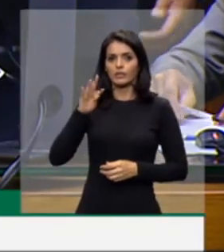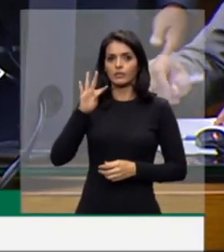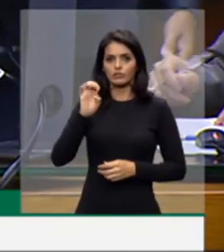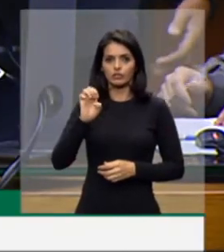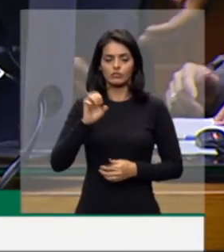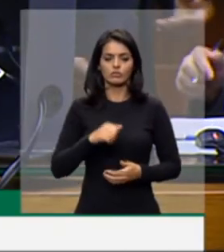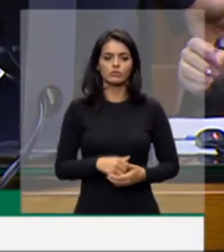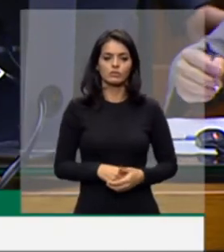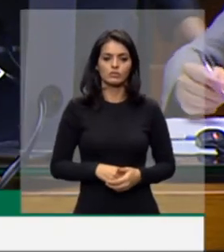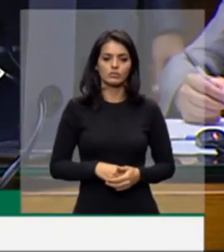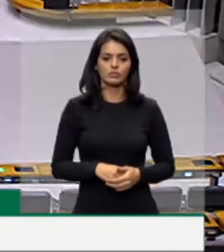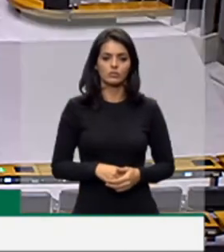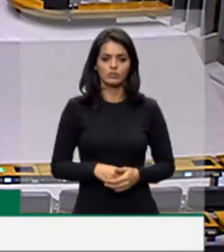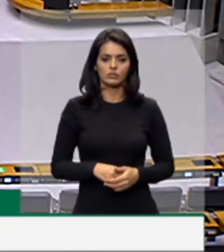FAVOR DO ADIAMENTO DE